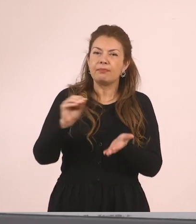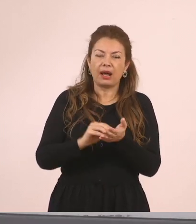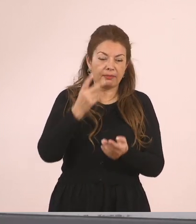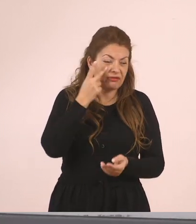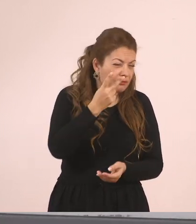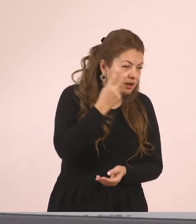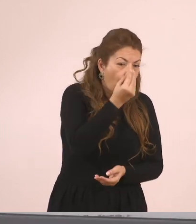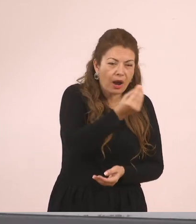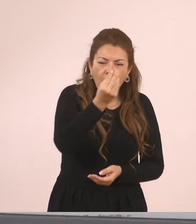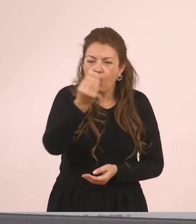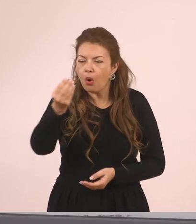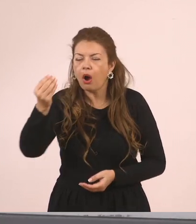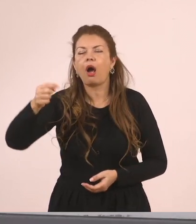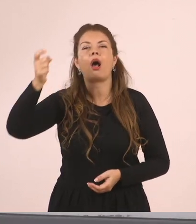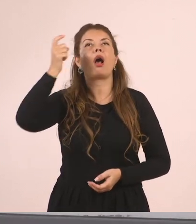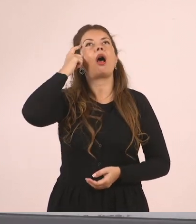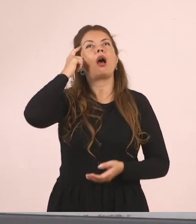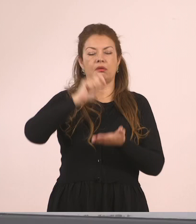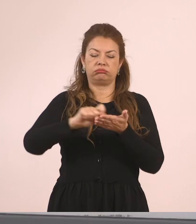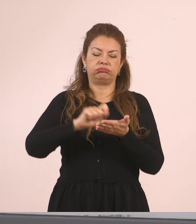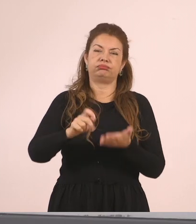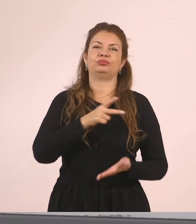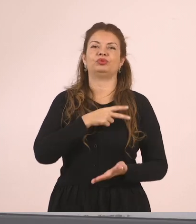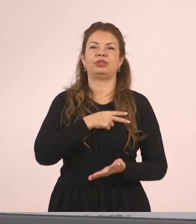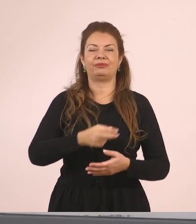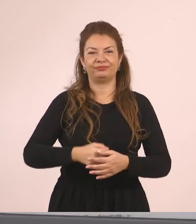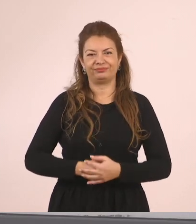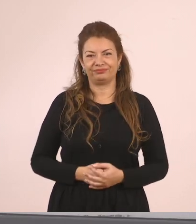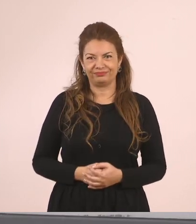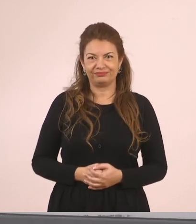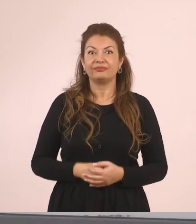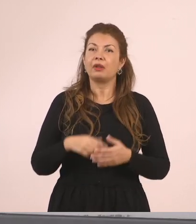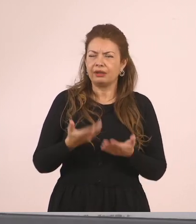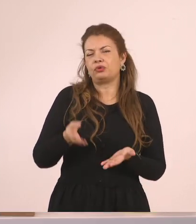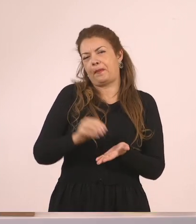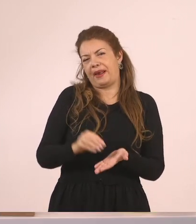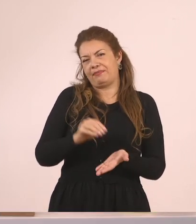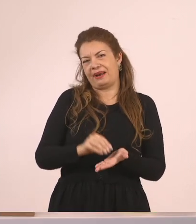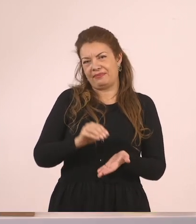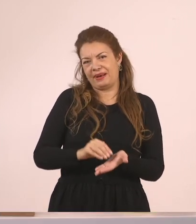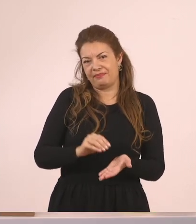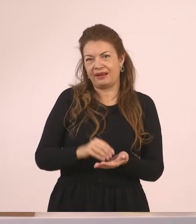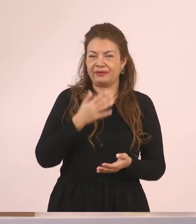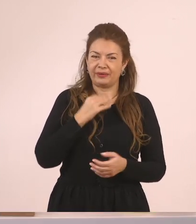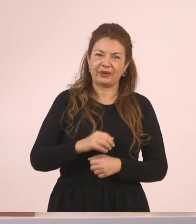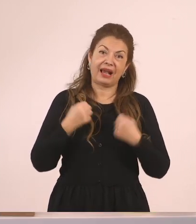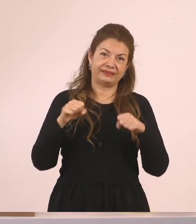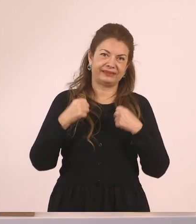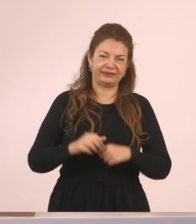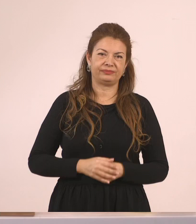τόσο πιο εύκολα θα πάει το μυαλό μου αν θέλω να γράψω κάποια στιγμή. Γι' αυτό ακριβώς και τα κάνουμε τόσες πολλές φορές. Να κάνουμε και το ρήμα τεντώνω.